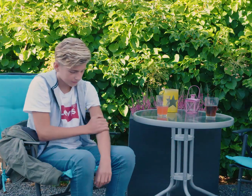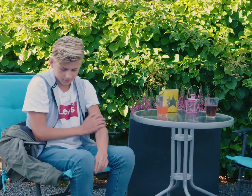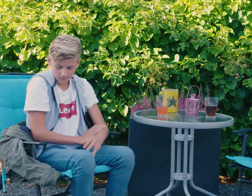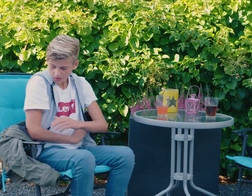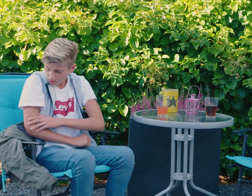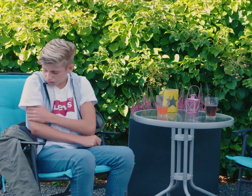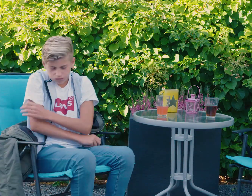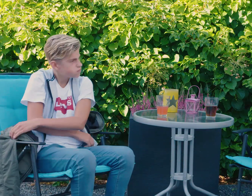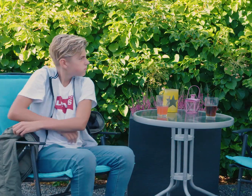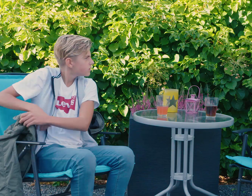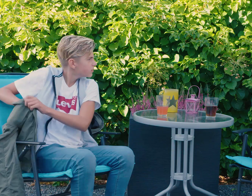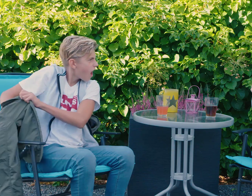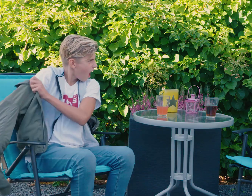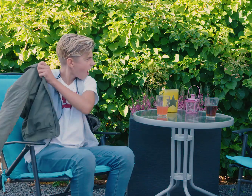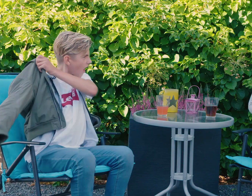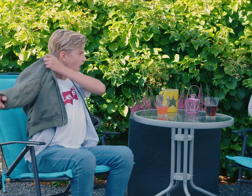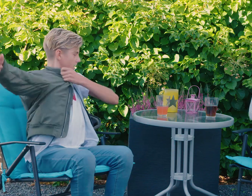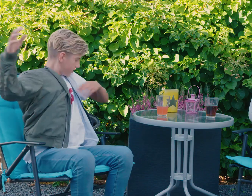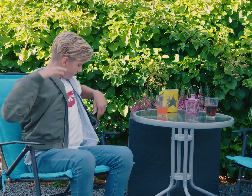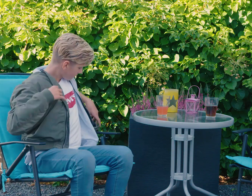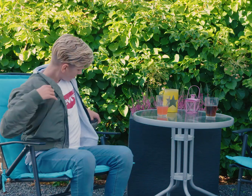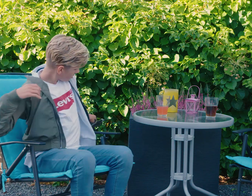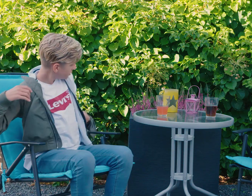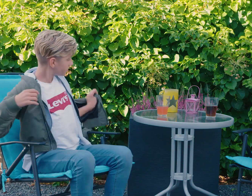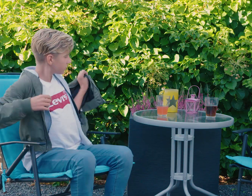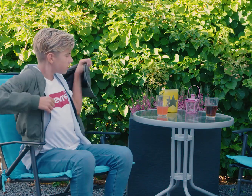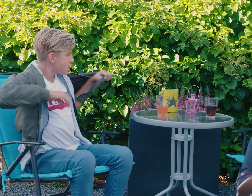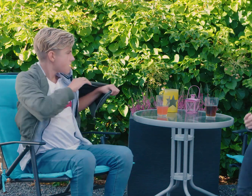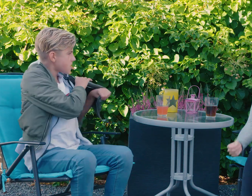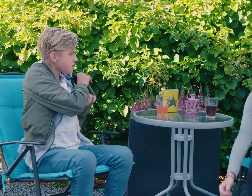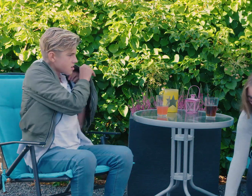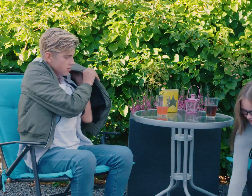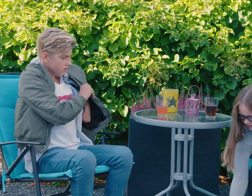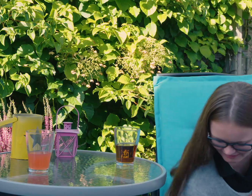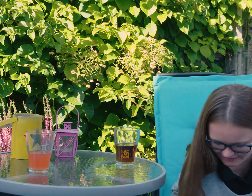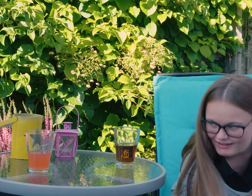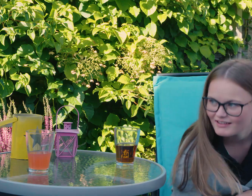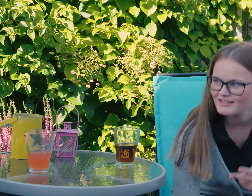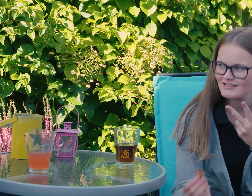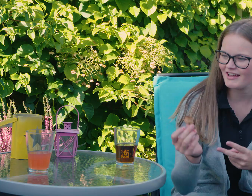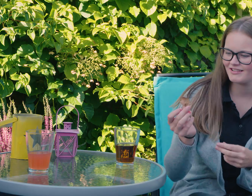Å, brrr, kaldt nå! Se! Se.